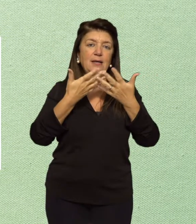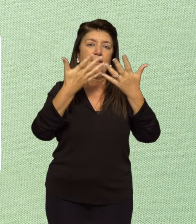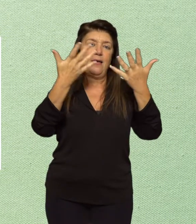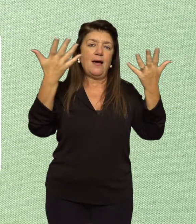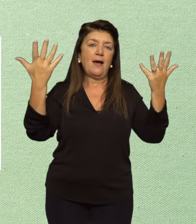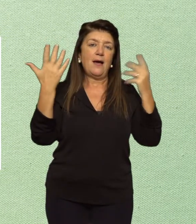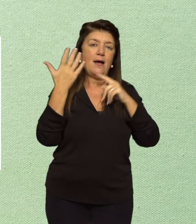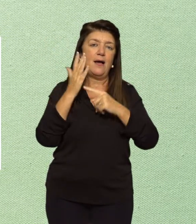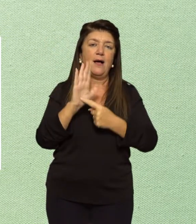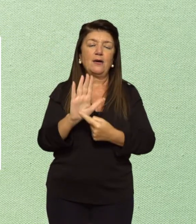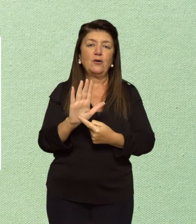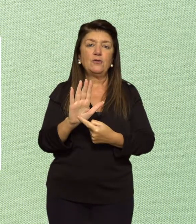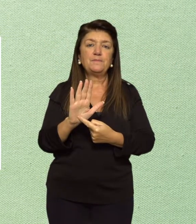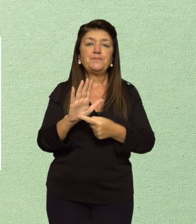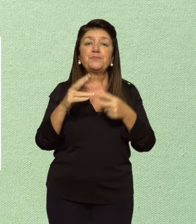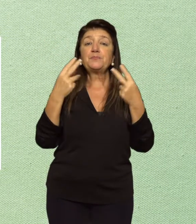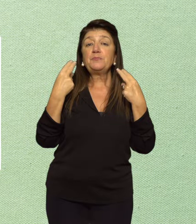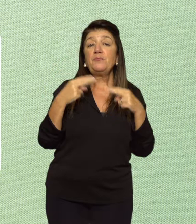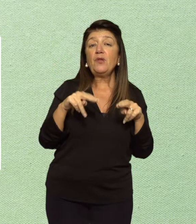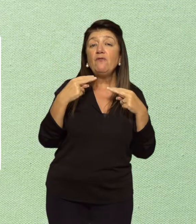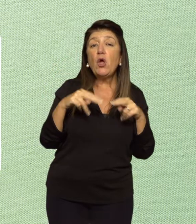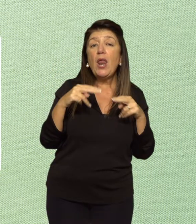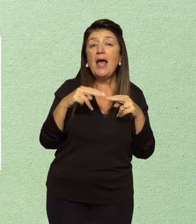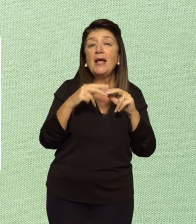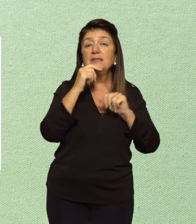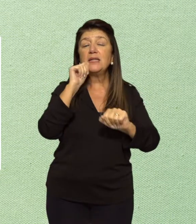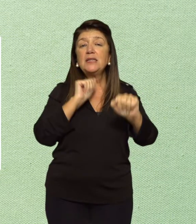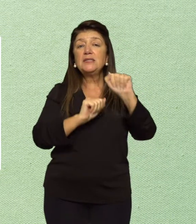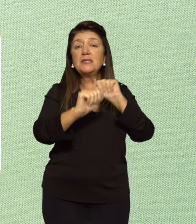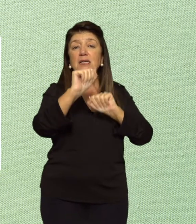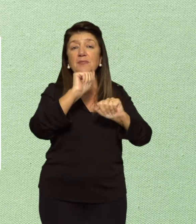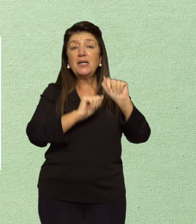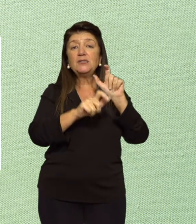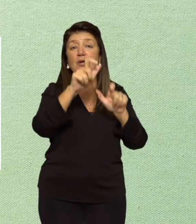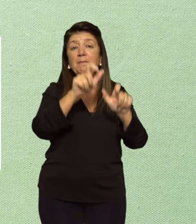la violenza la discriminazione sulle persone con disabilità sia tenuta in